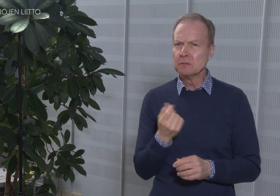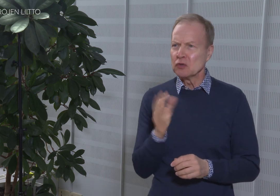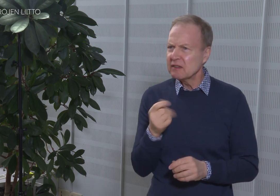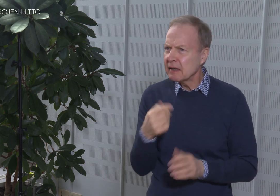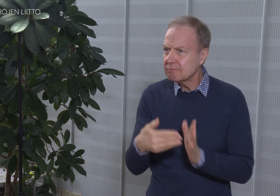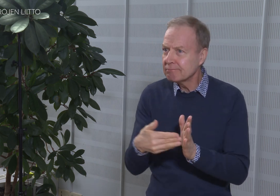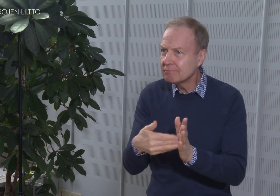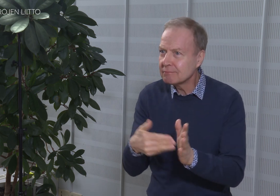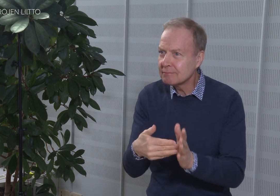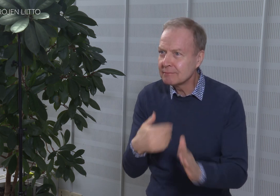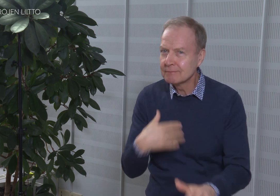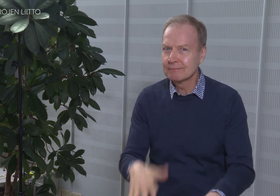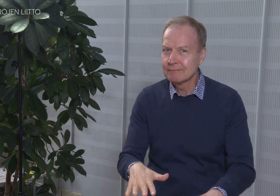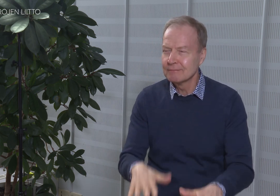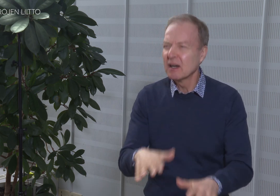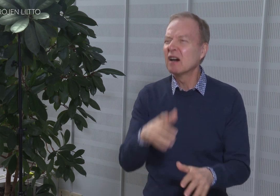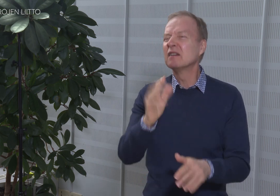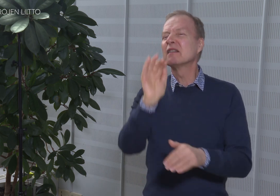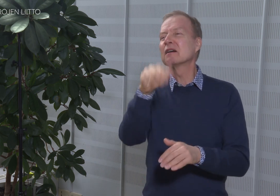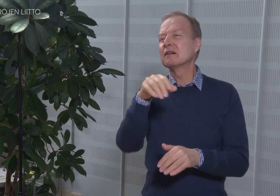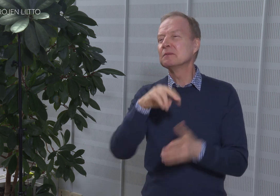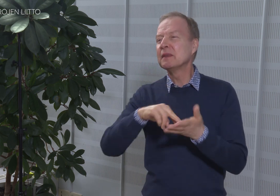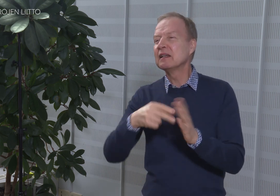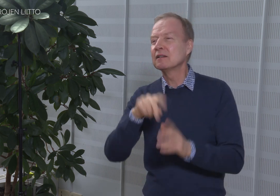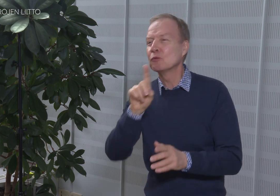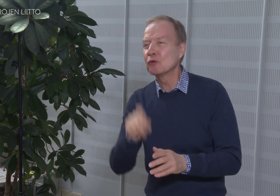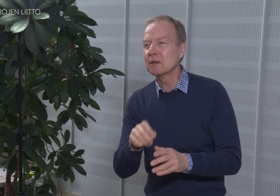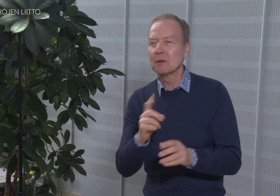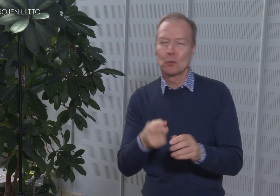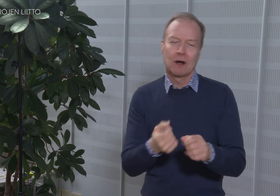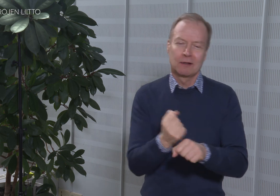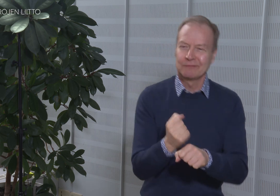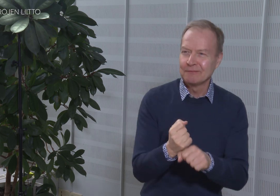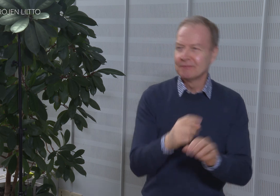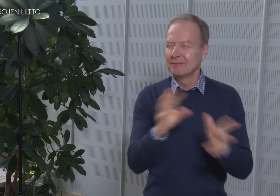Aluksi asia ei meinannut päästä vauhtiin teknisten ongelmien vuoksi, -